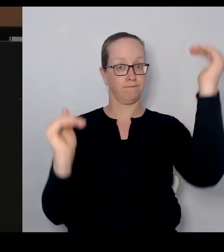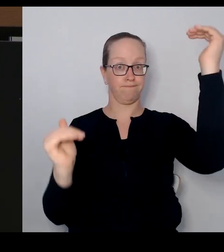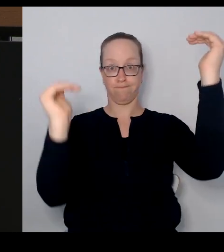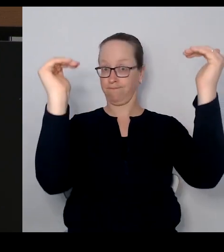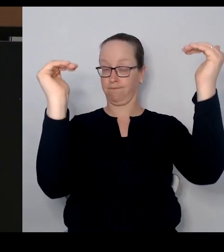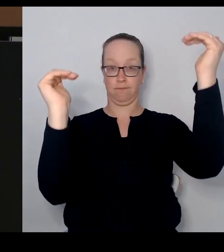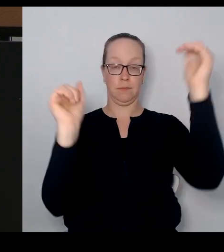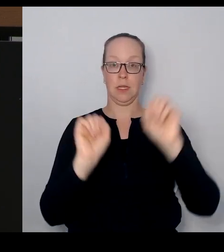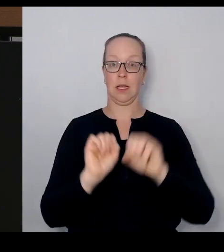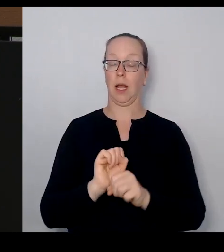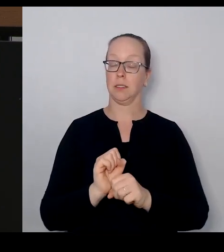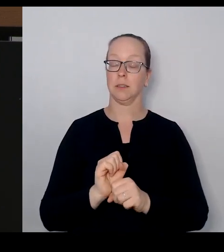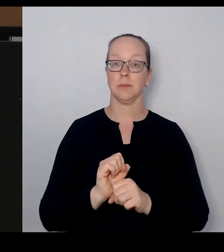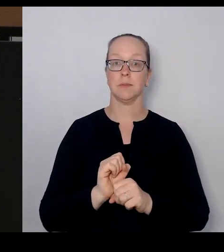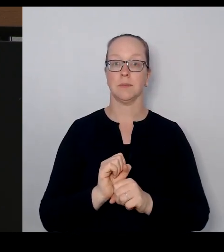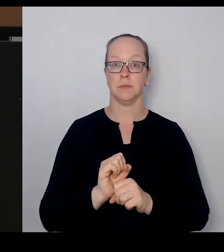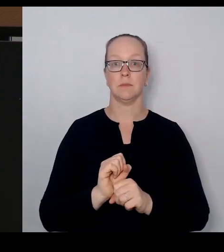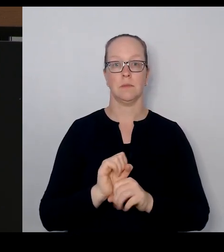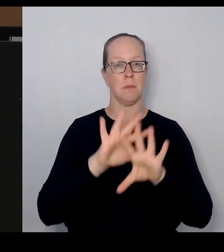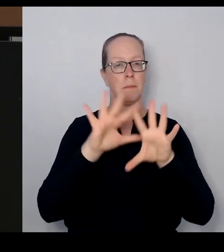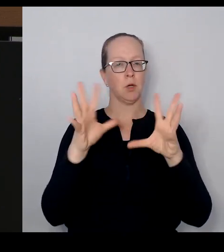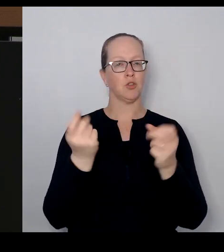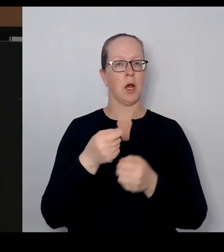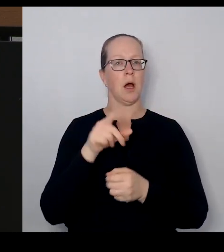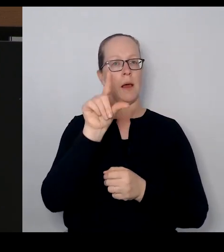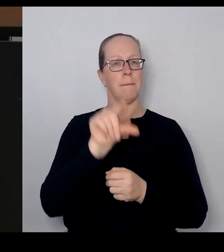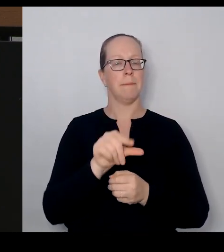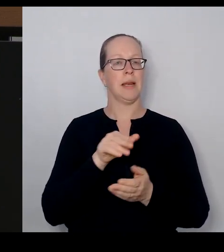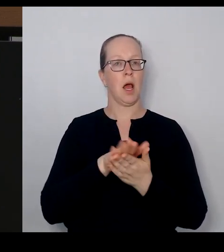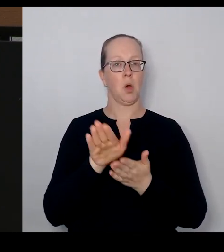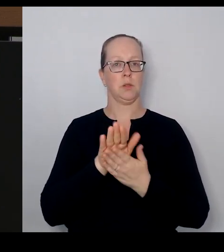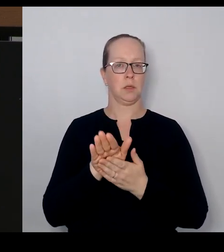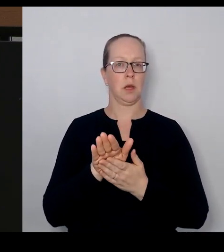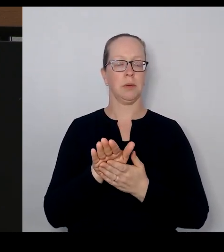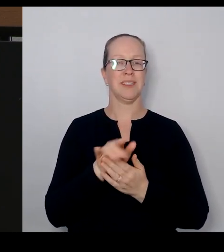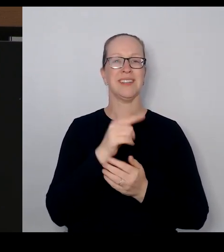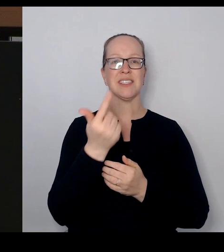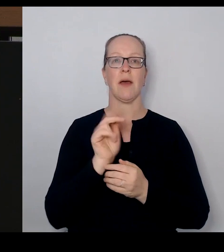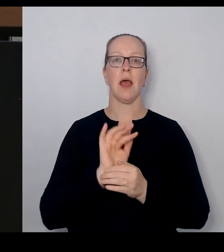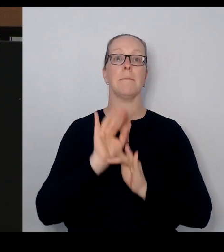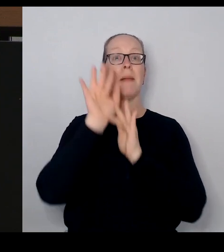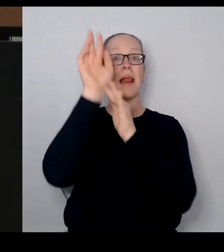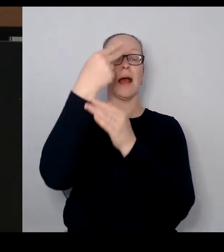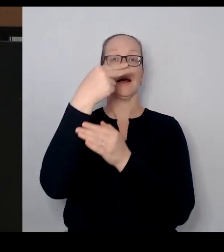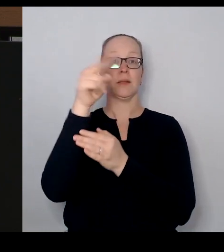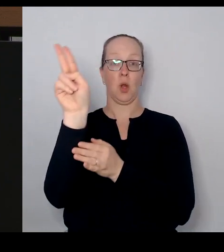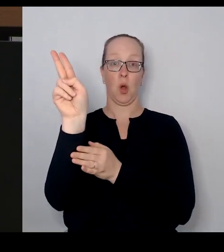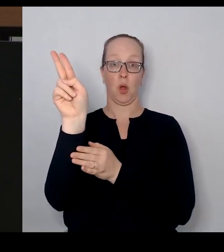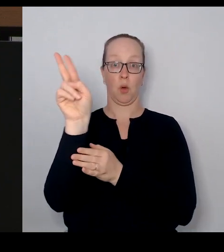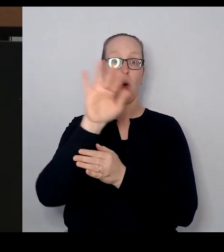jährlich in den Haushalt eingestellt. Das sind rund 5,9 % des Haushalts.